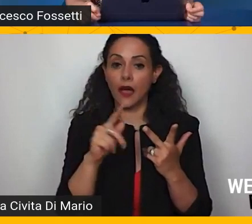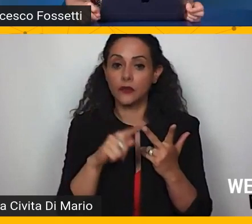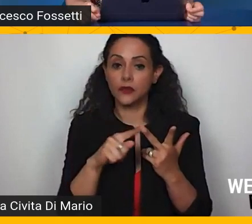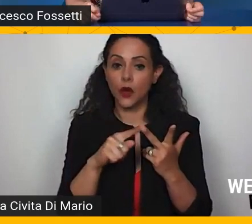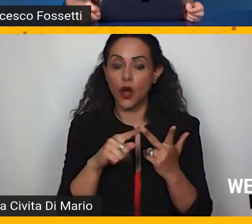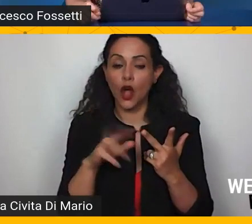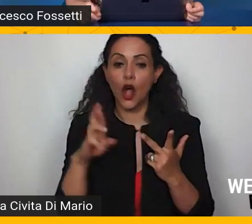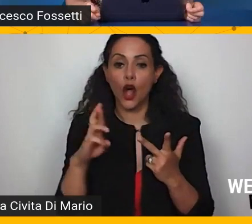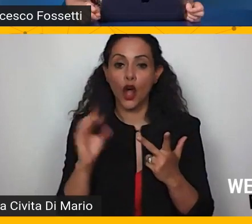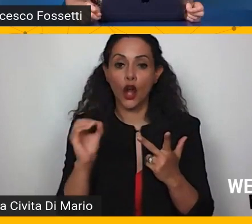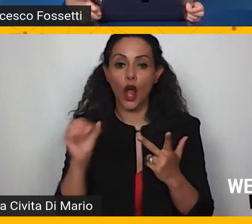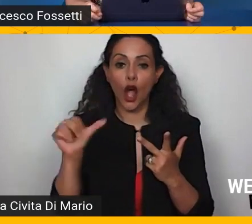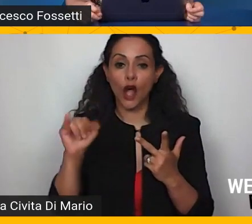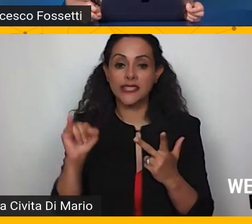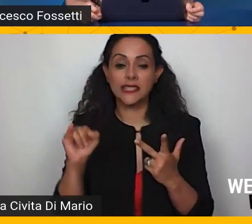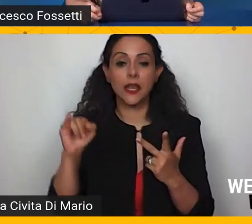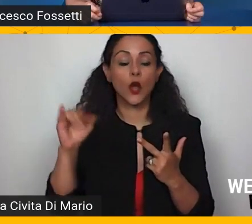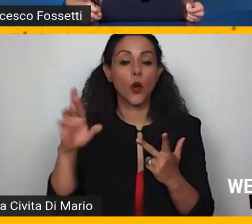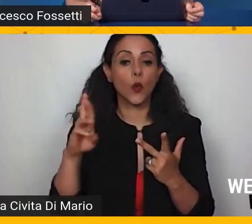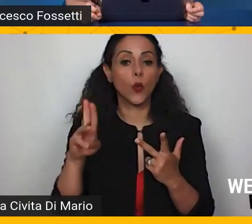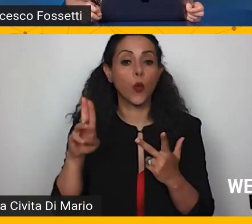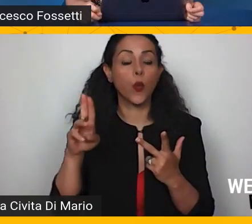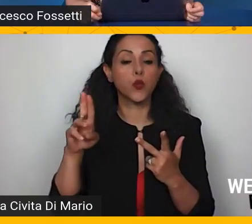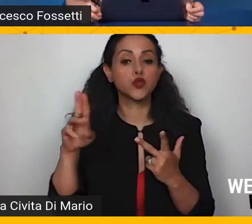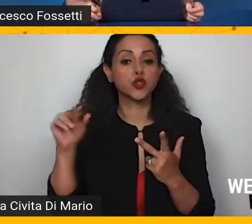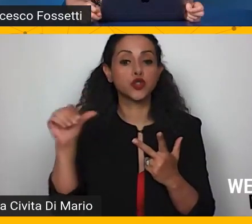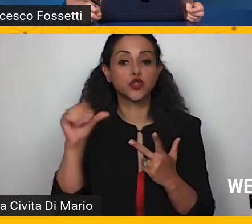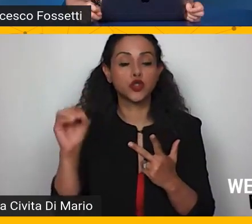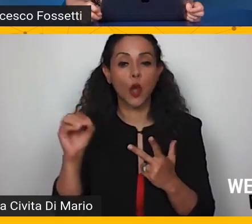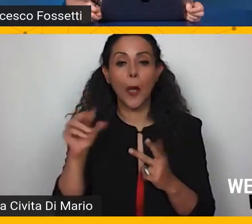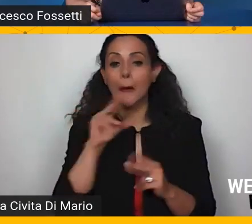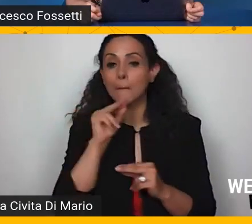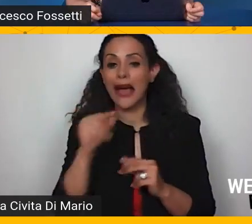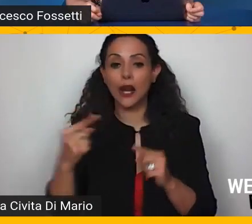parlato con eh Rosy Russo di